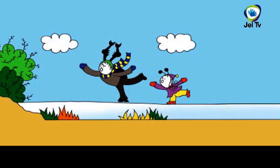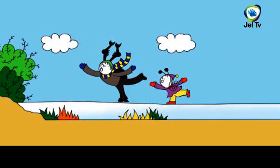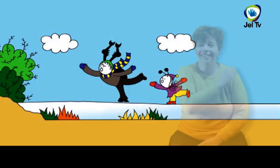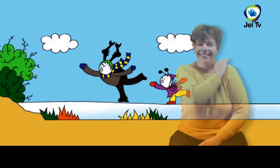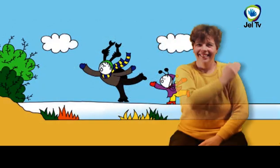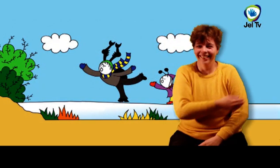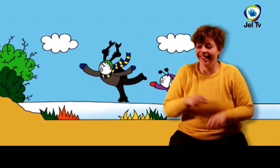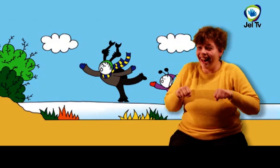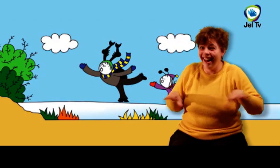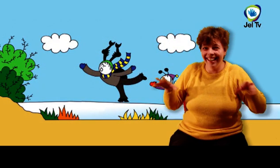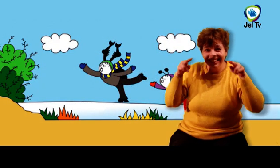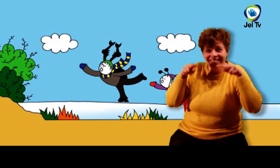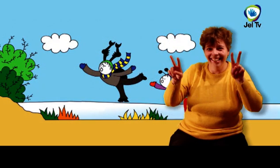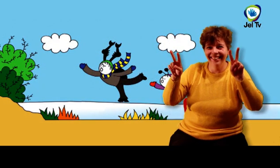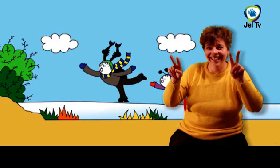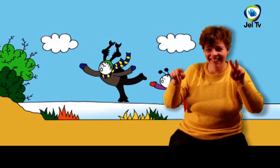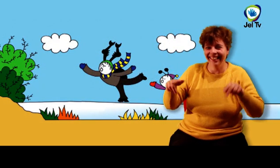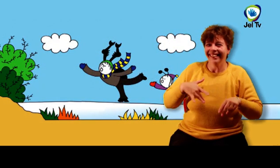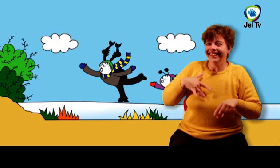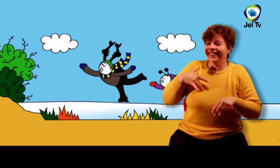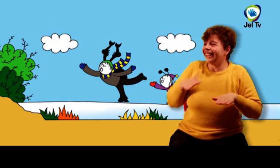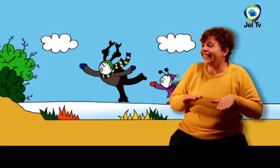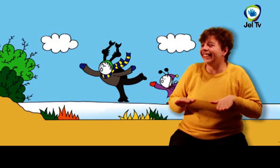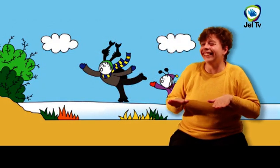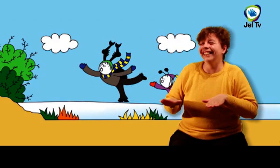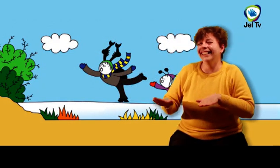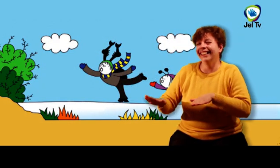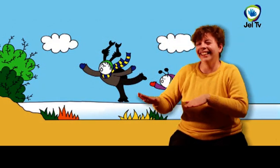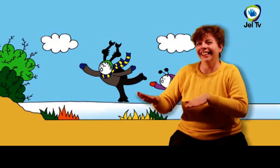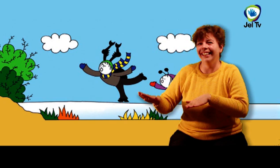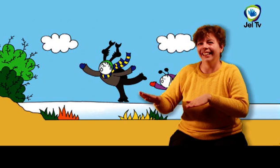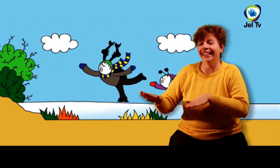A csigafiú és a katicalány elengedték Vendelt. A szarvasbogár lendületet vett, és hosszan siklott végig a tó befagyott jegén.